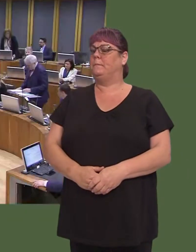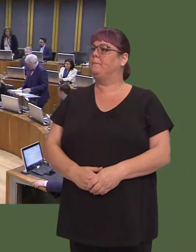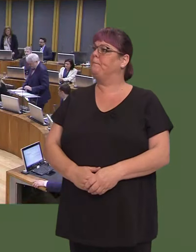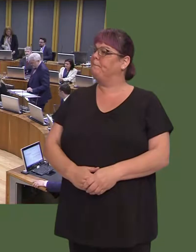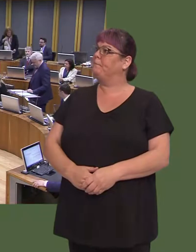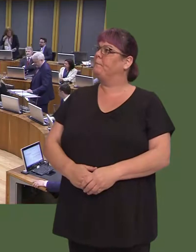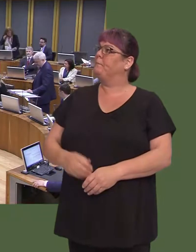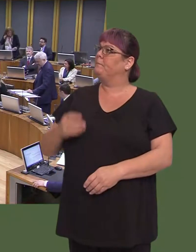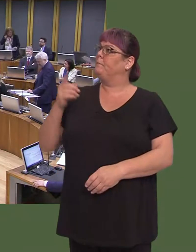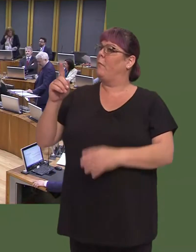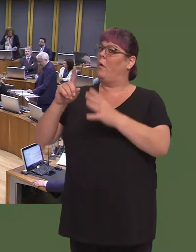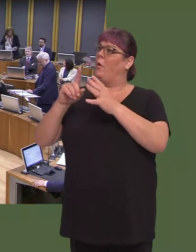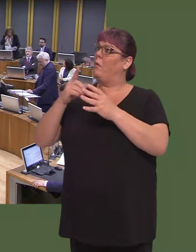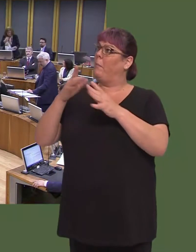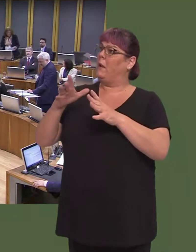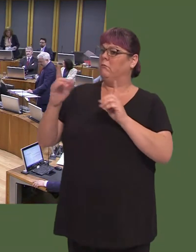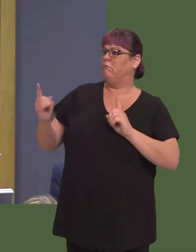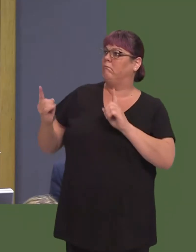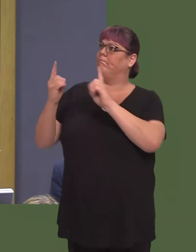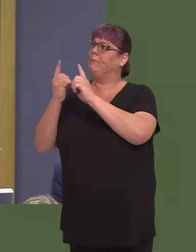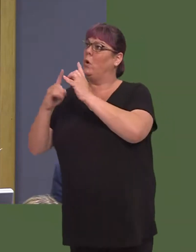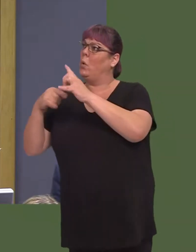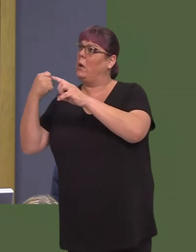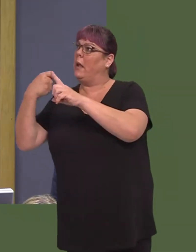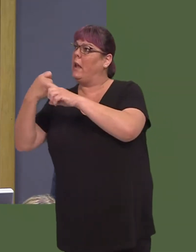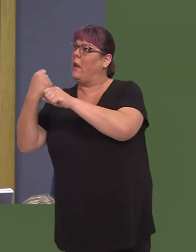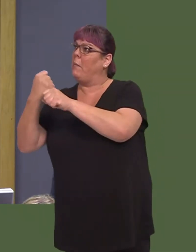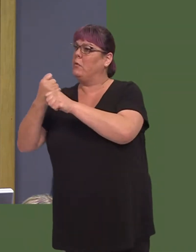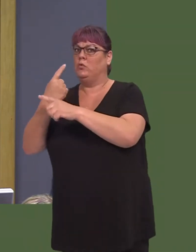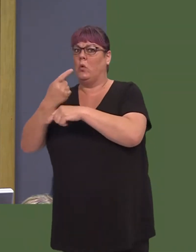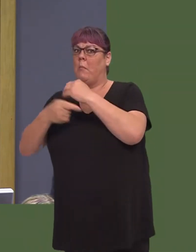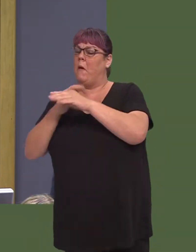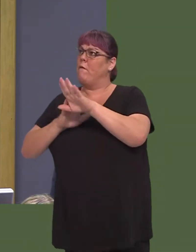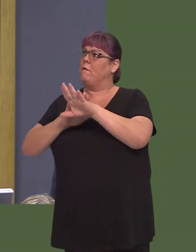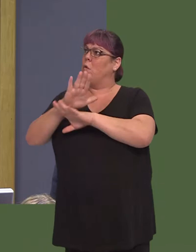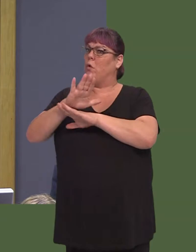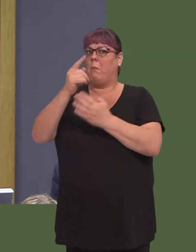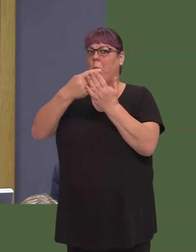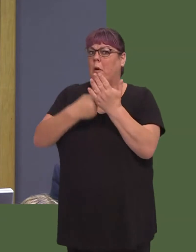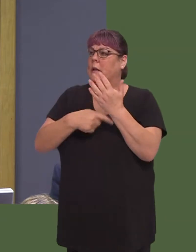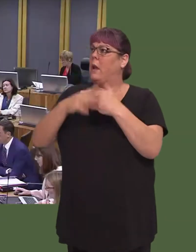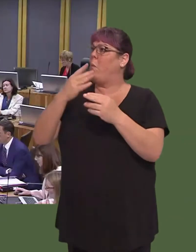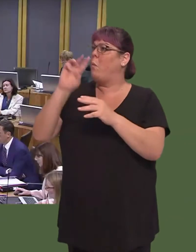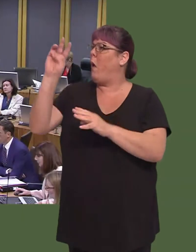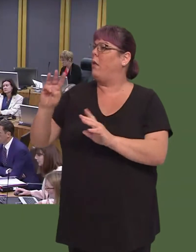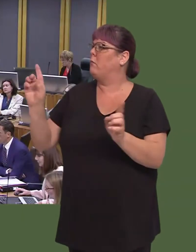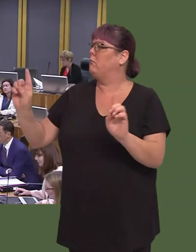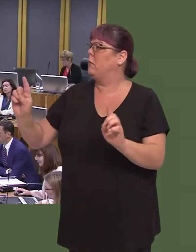y Deyrnas Unedig wedi gweld cynnydd o 2 y cant yn y myfyrwyr israddedig sy'n dod o'r